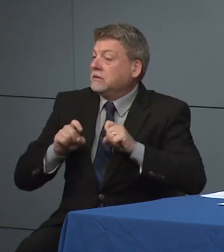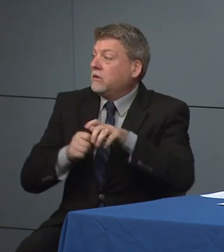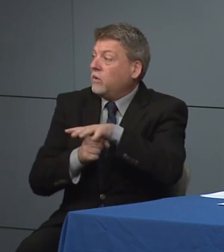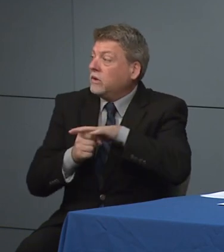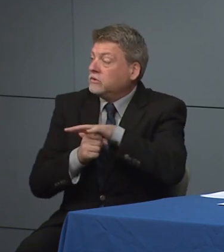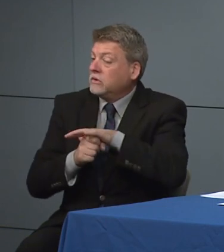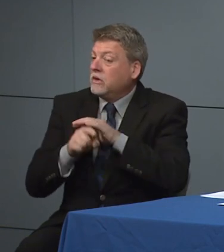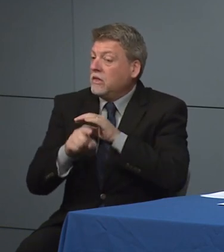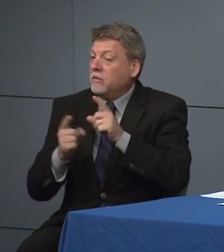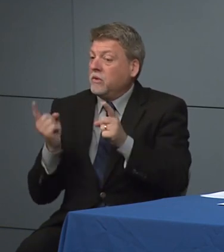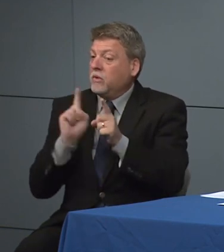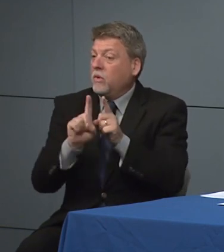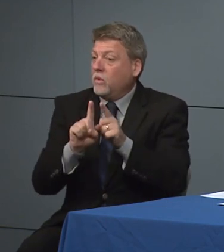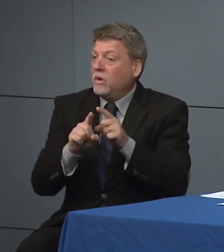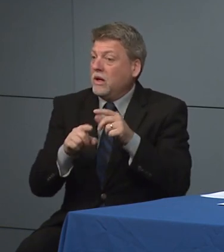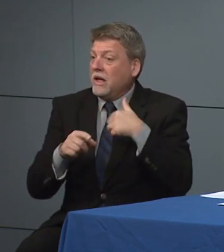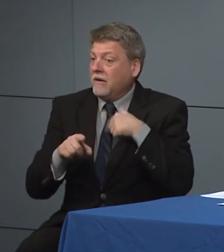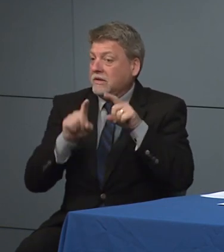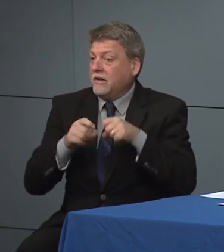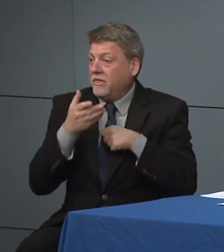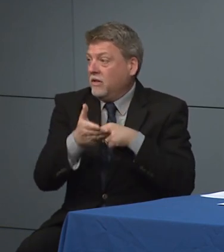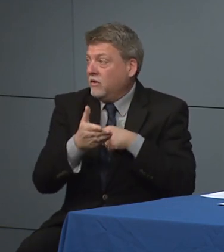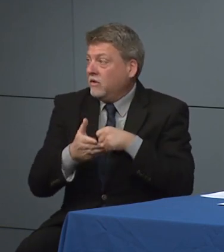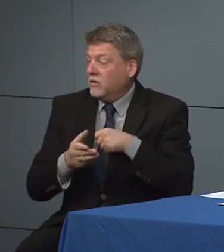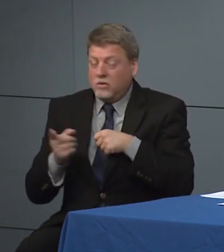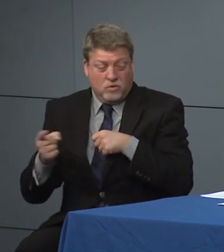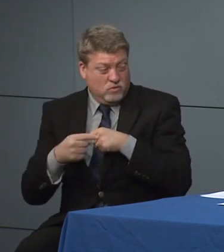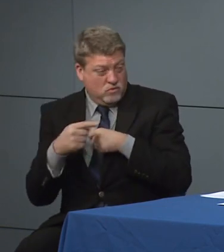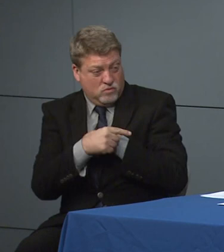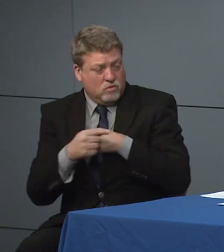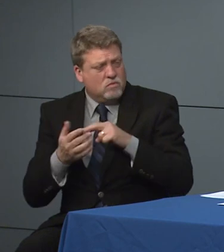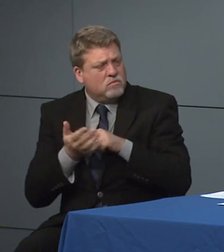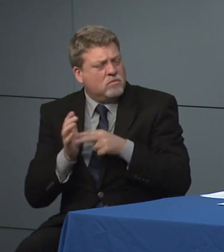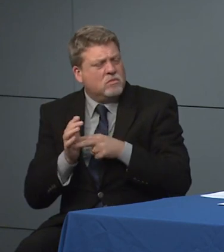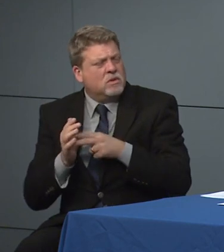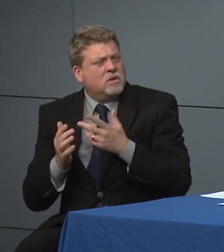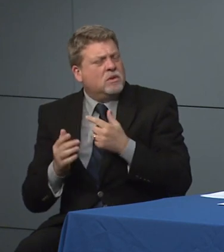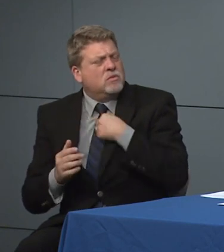capacidad de estos actores para ayudar a los pacientes en por